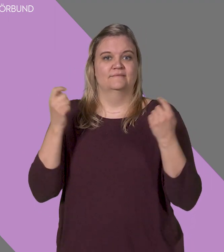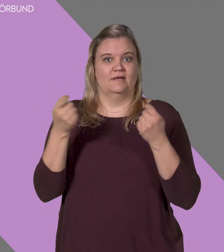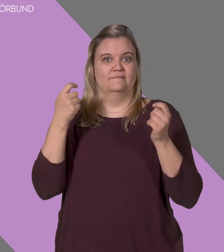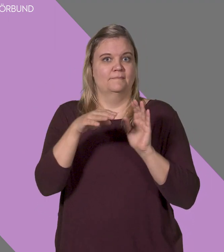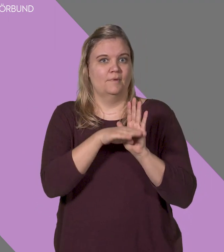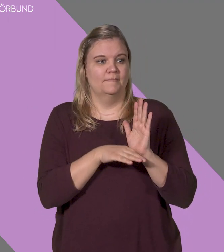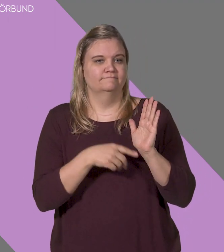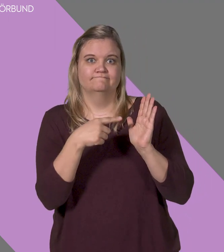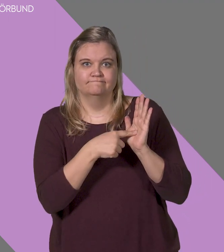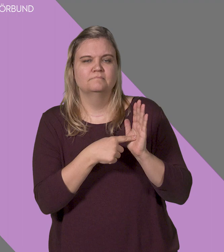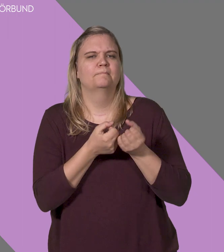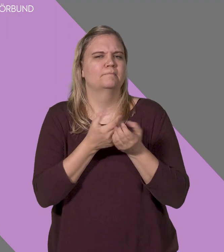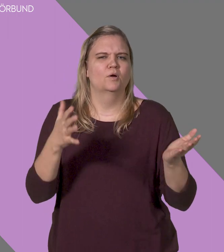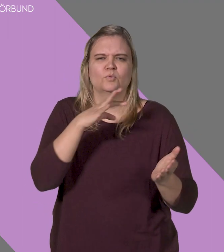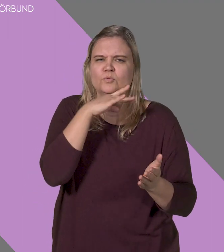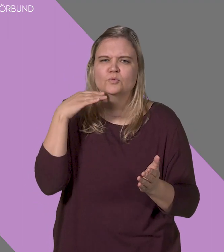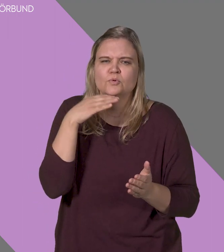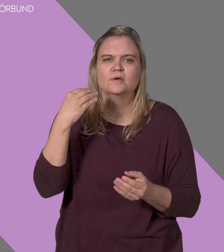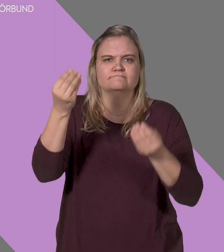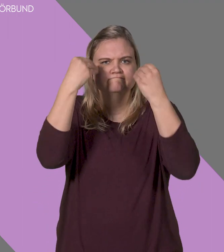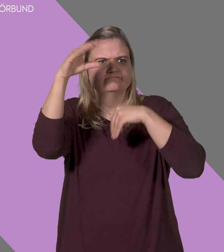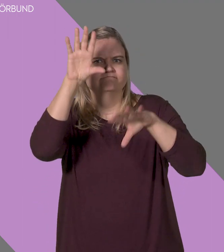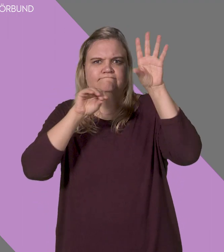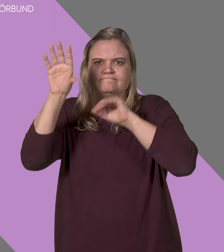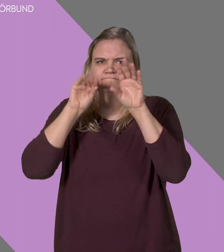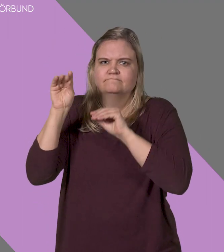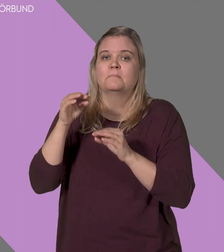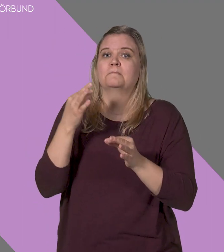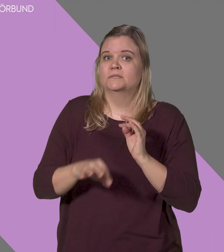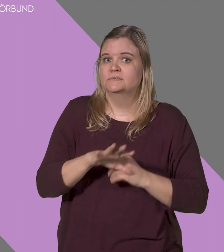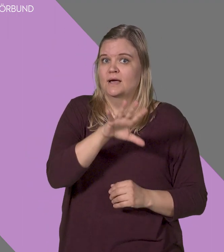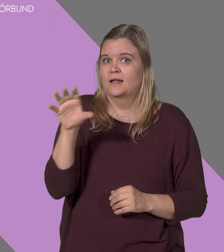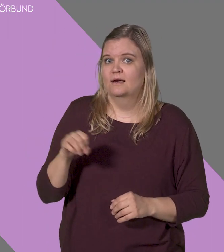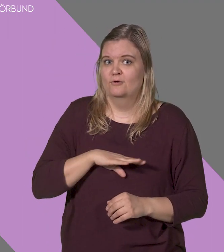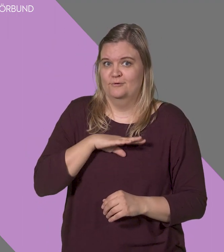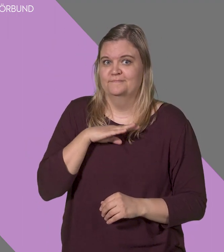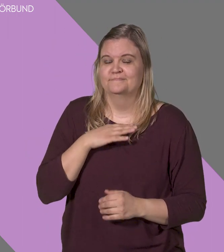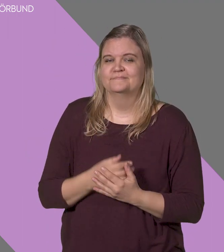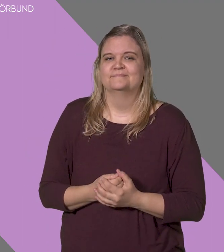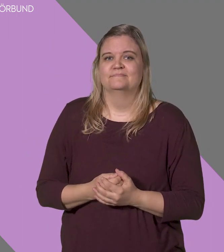Festivalen bjuder på roligt och lärorikt program för alla åldrar.